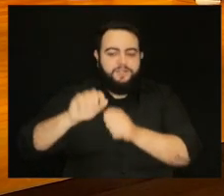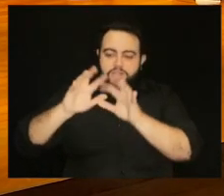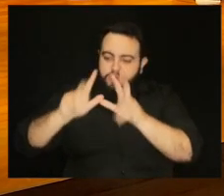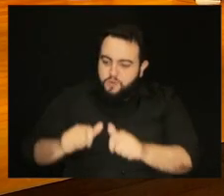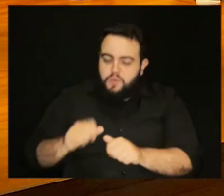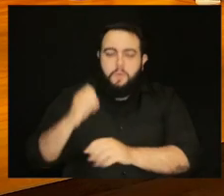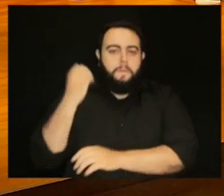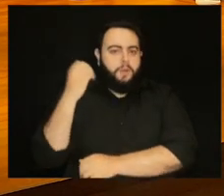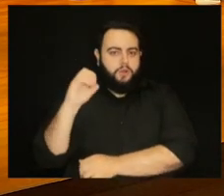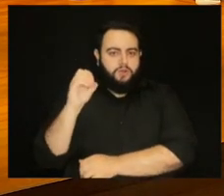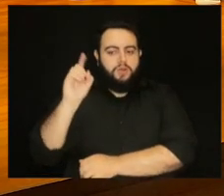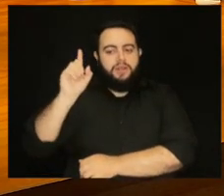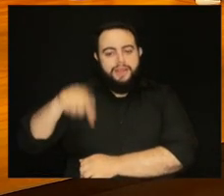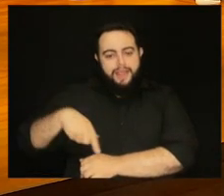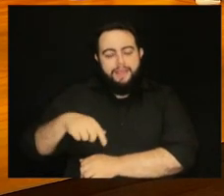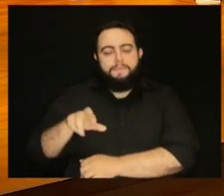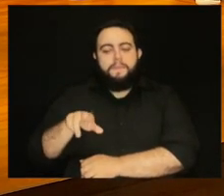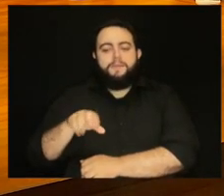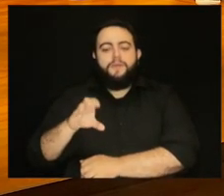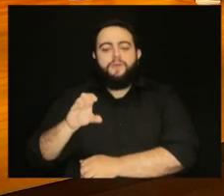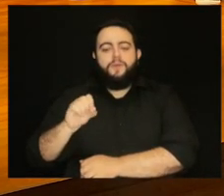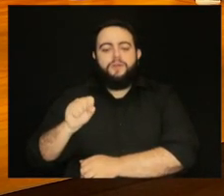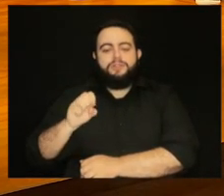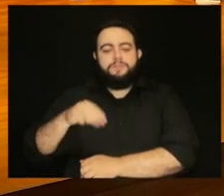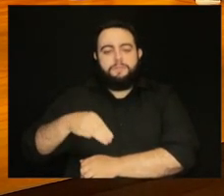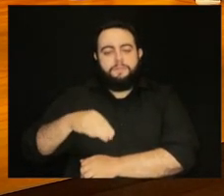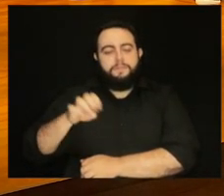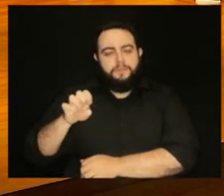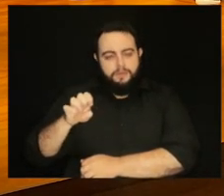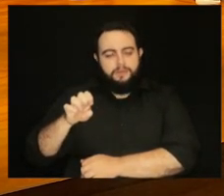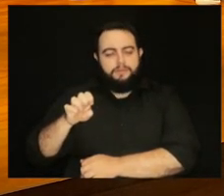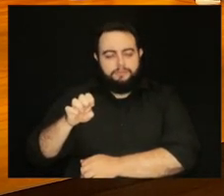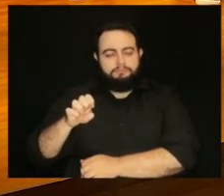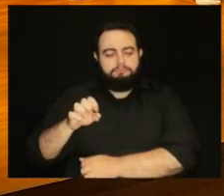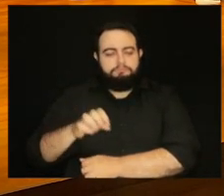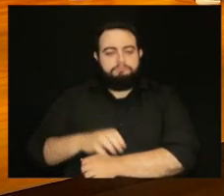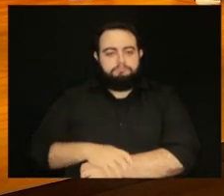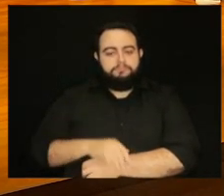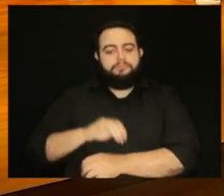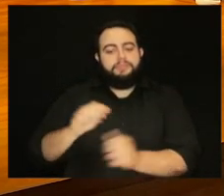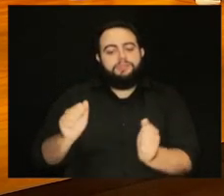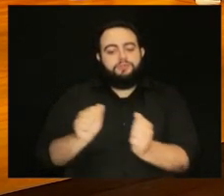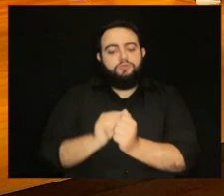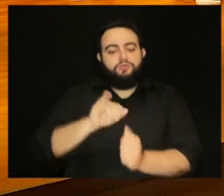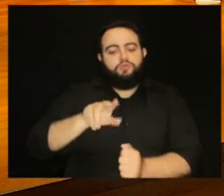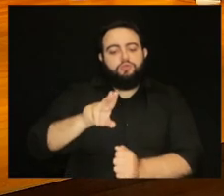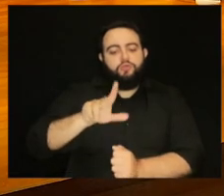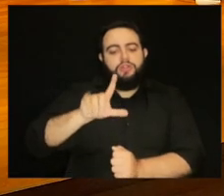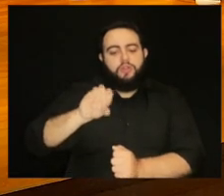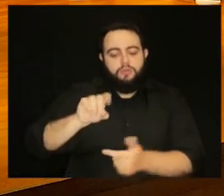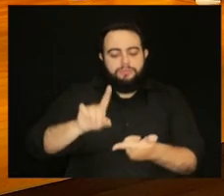eram os irmãos Cosme, o Luis Cosme e Sotero Cosme. o Júlio Grau, flautista, o Radamés, e eles estavam